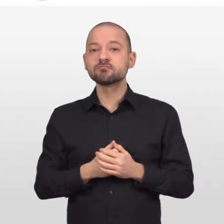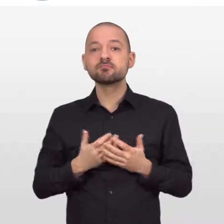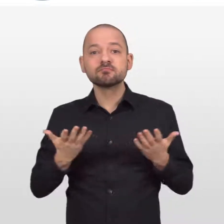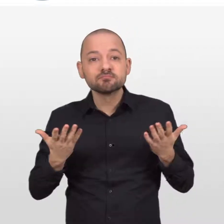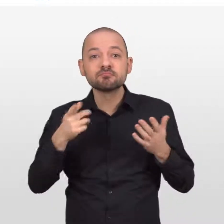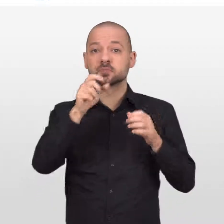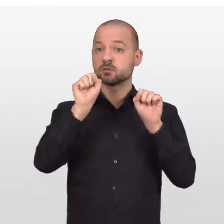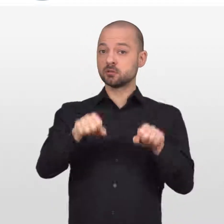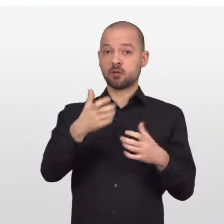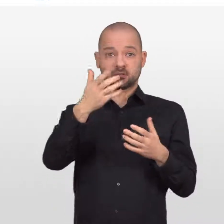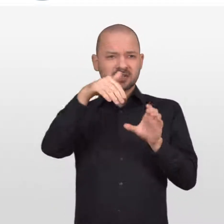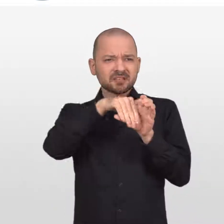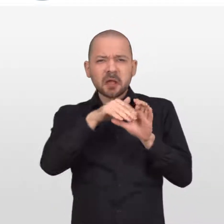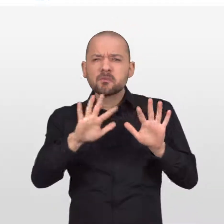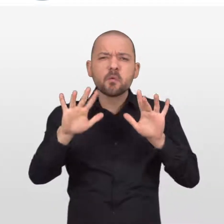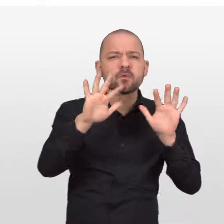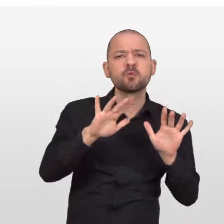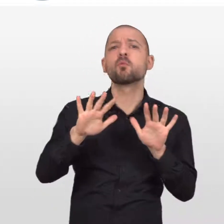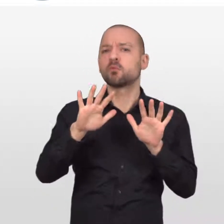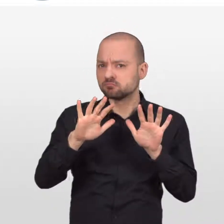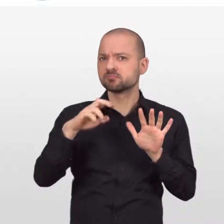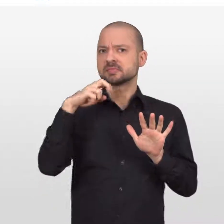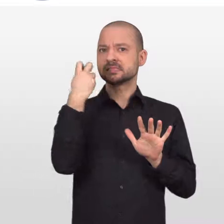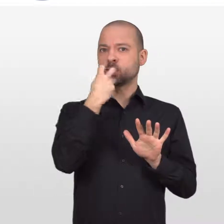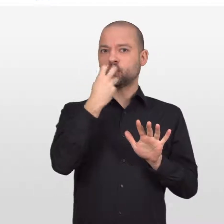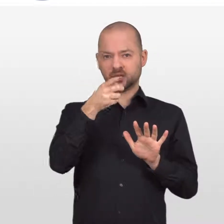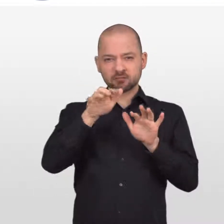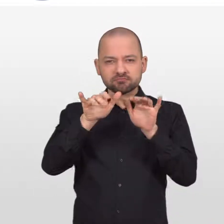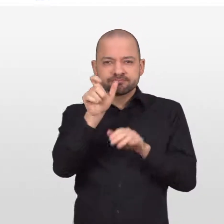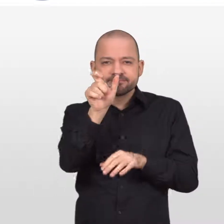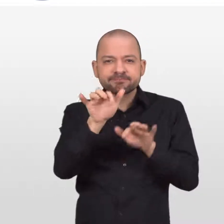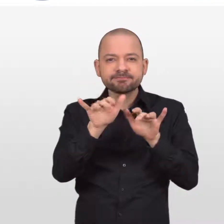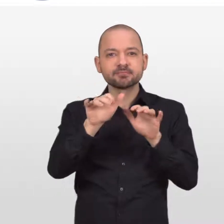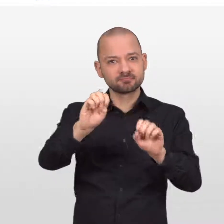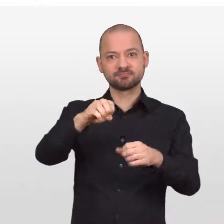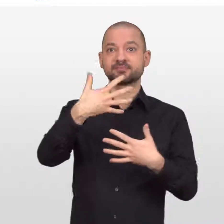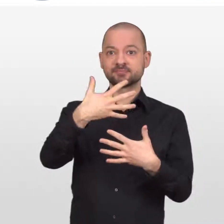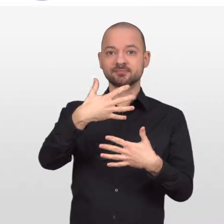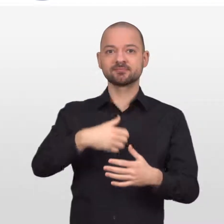Hier können Sie mit der Suchfunktion bestimmte Inhalte finden. Zde můžete pomocí funkce vyhledávání najít určité obsahy.